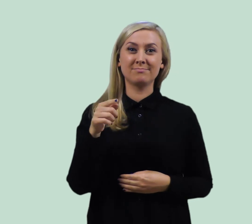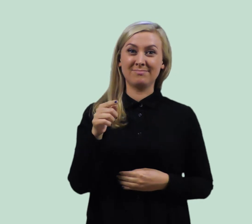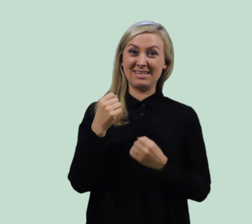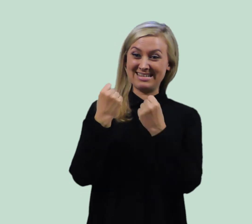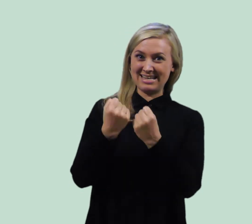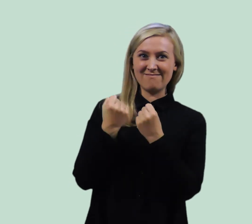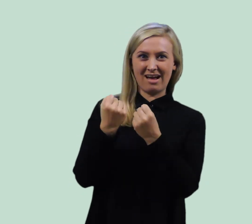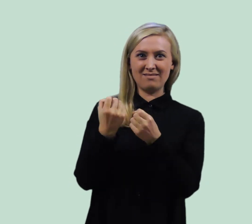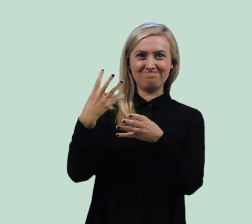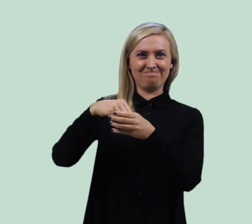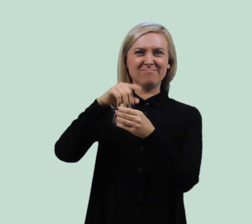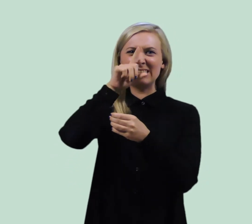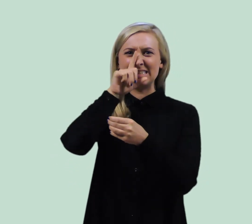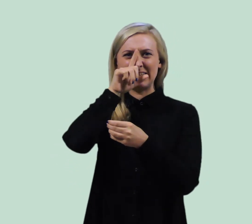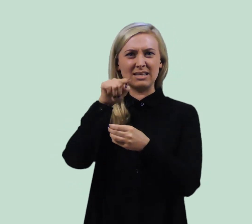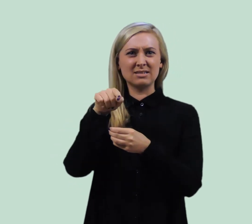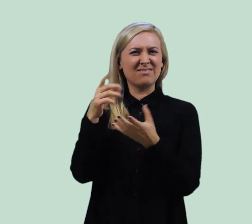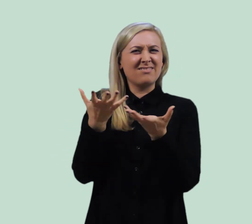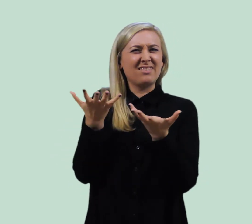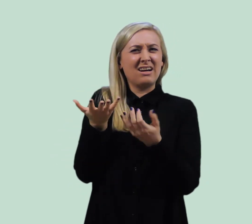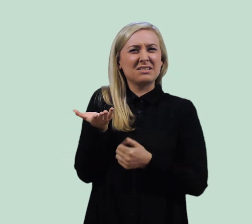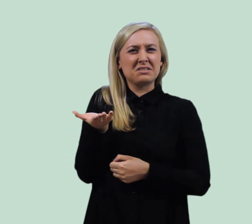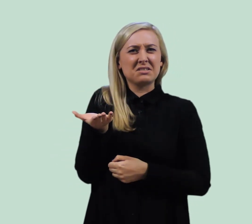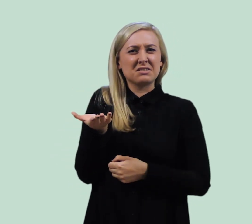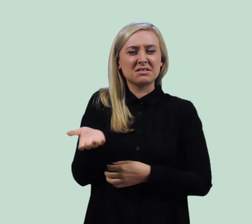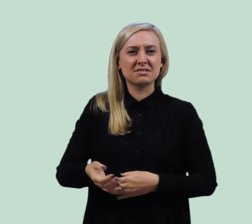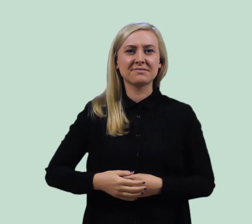Was ist "sexuelle Gewalt"?